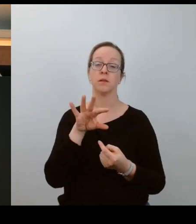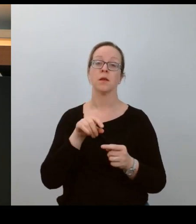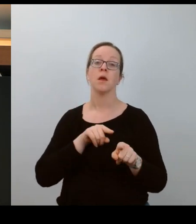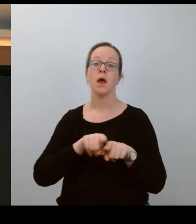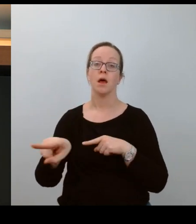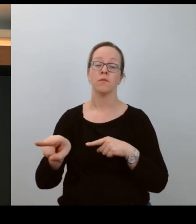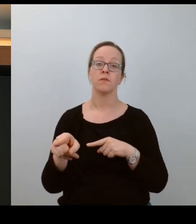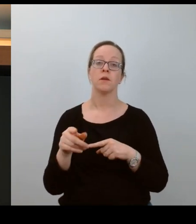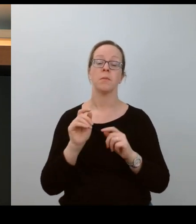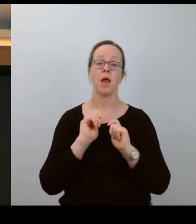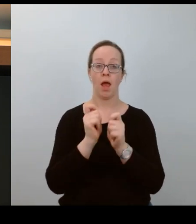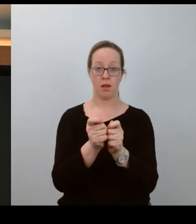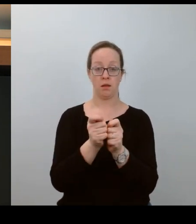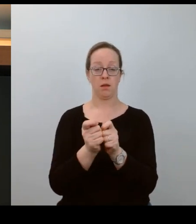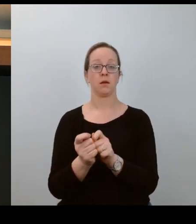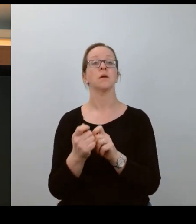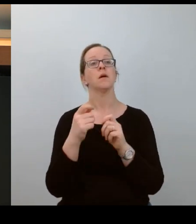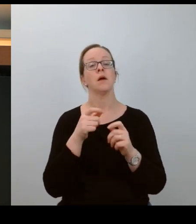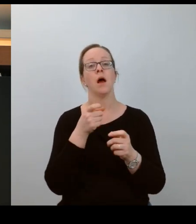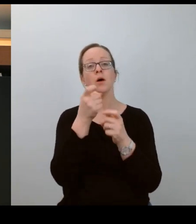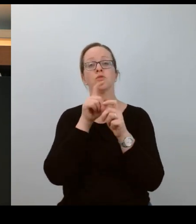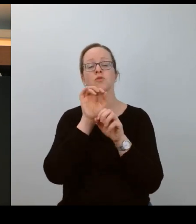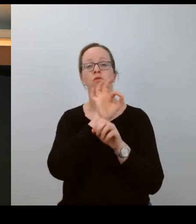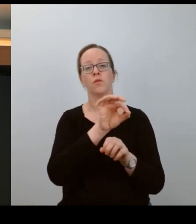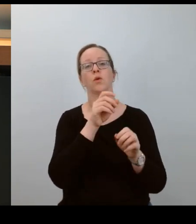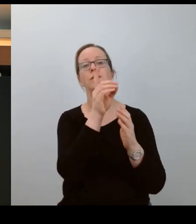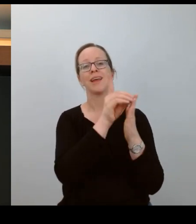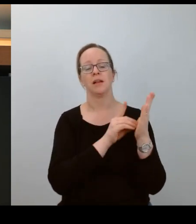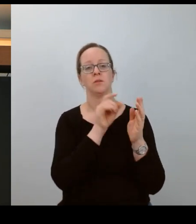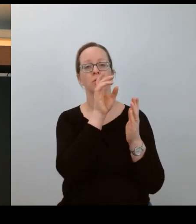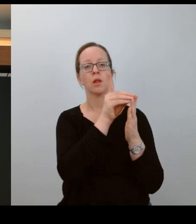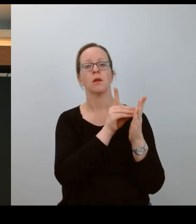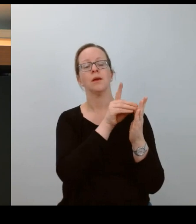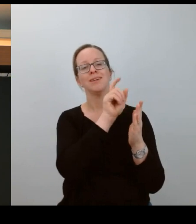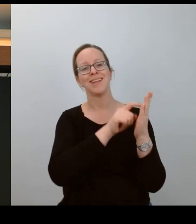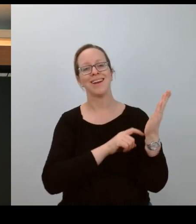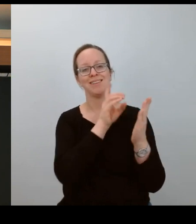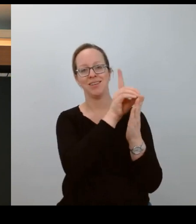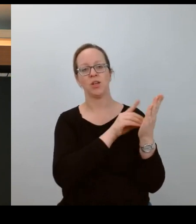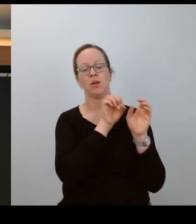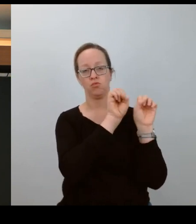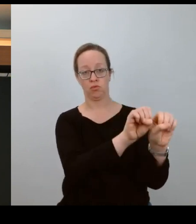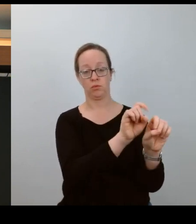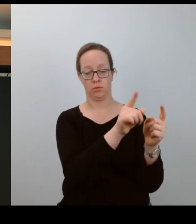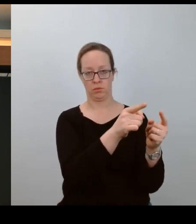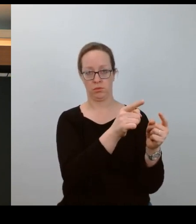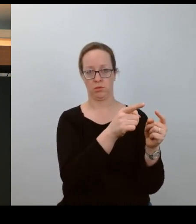Dabei mussten allerdings die Vertreter der SPD-Fraktion kleinlaut bekannt geben, dass sie das Ganze vertagen müssen.